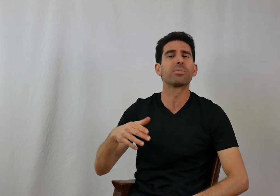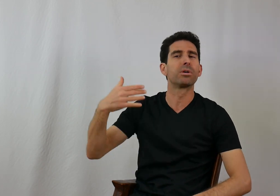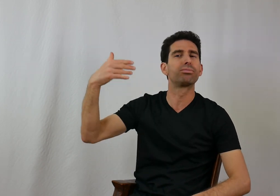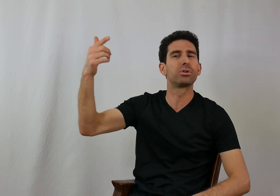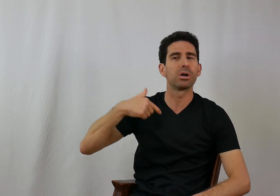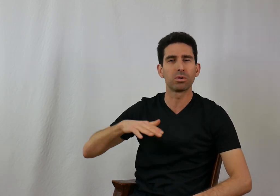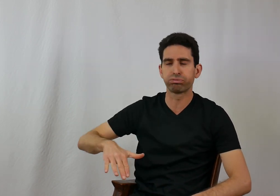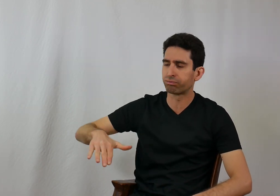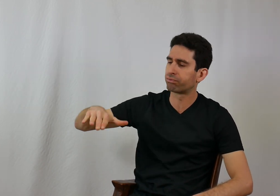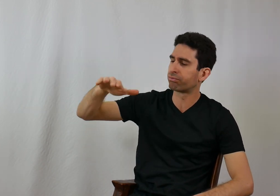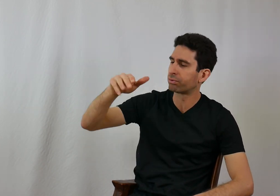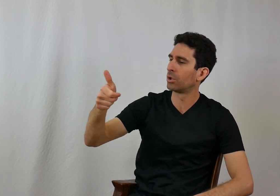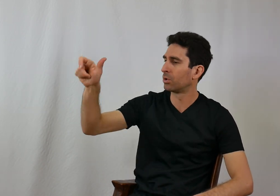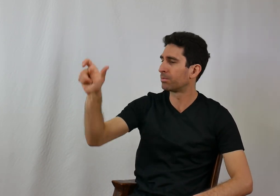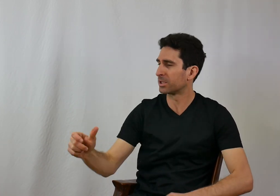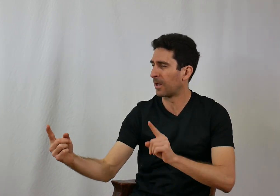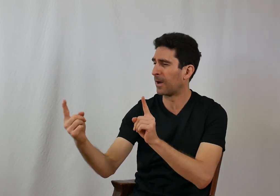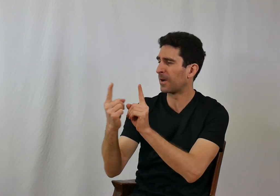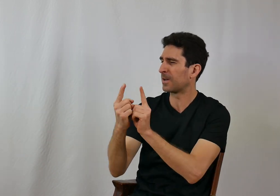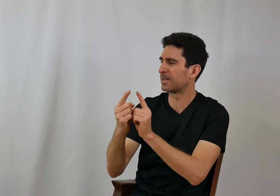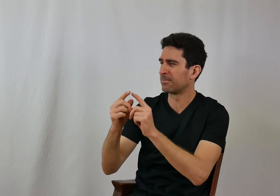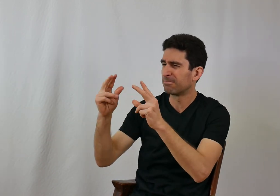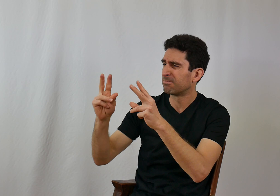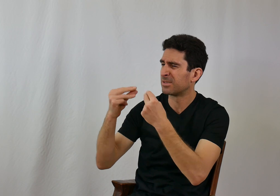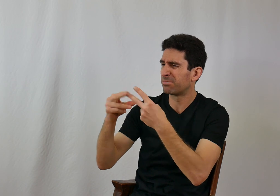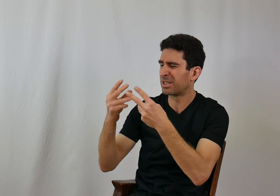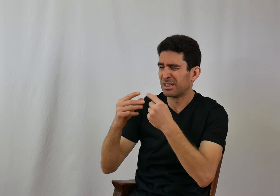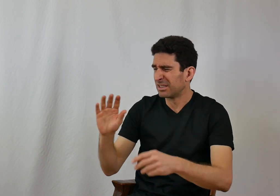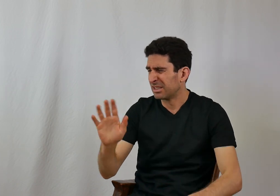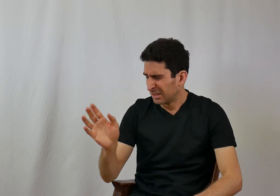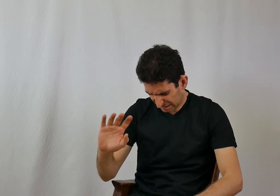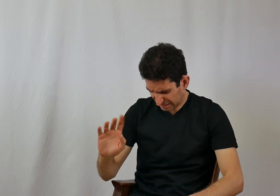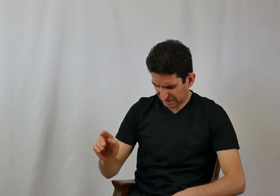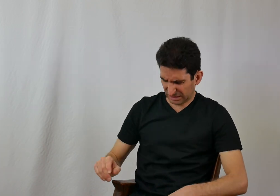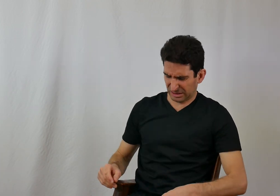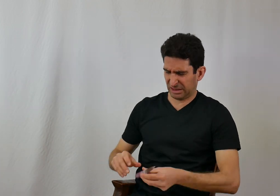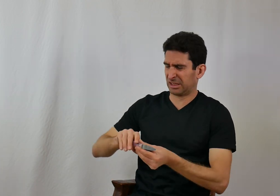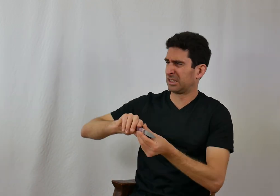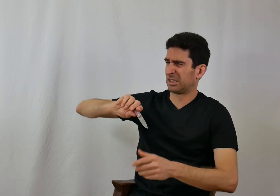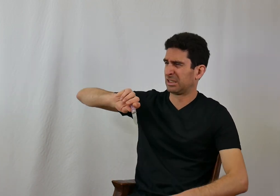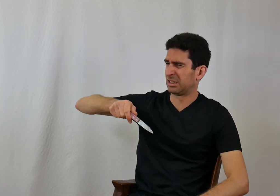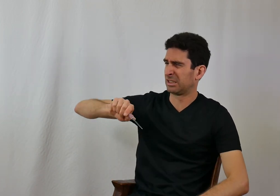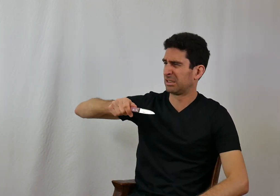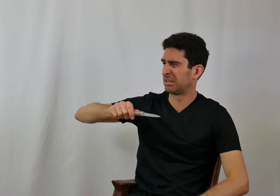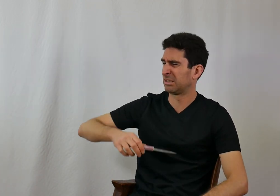Plus tard, en grandissant, une personne m'a expliqué Mais non, c'est remuer le couteau comme ça !